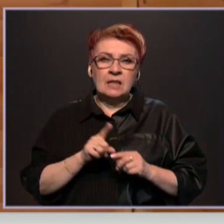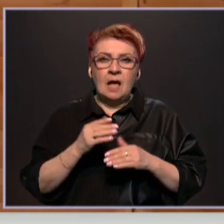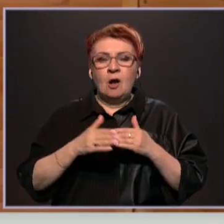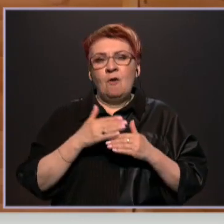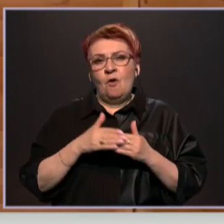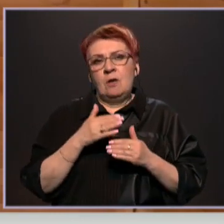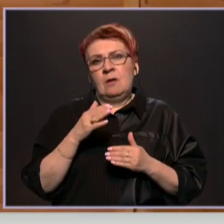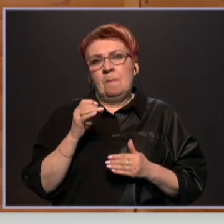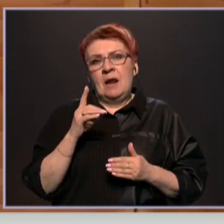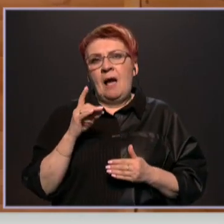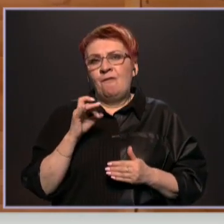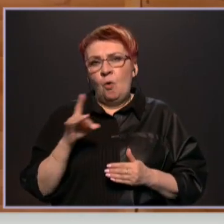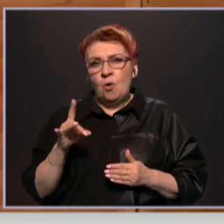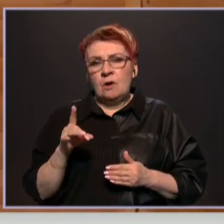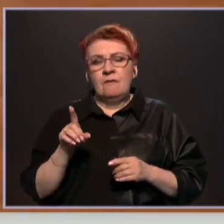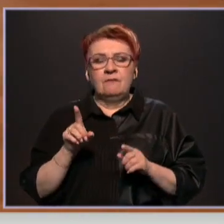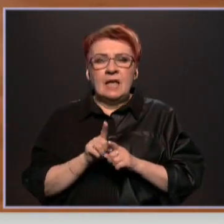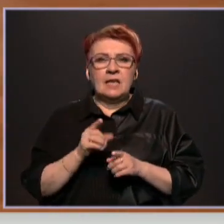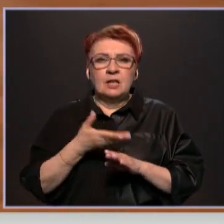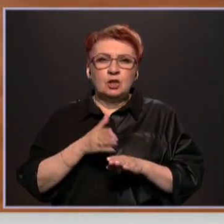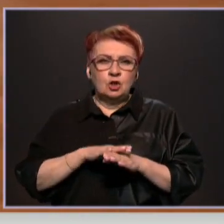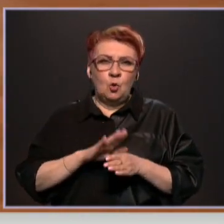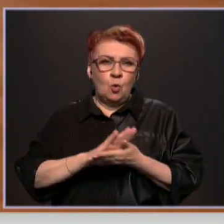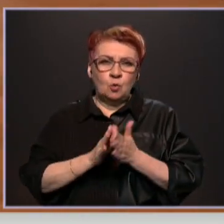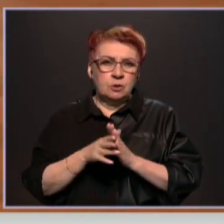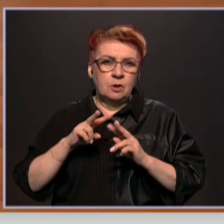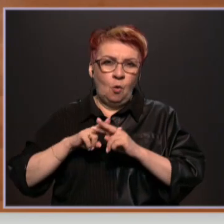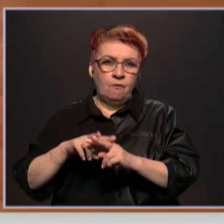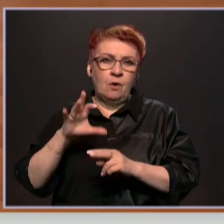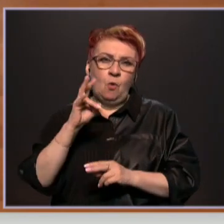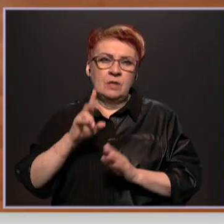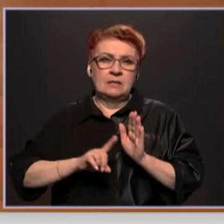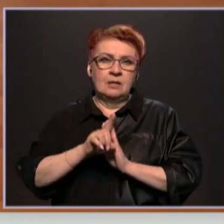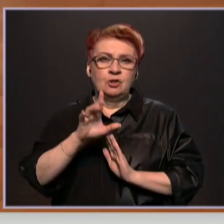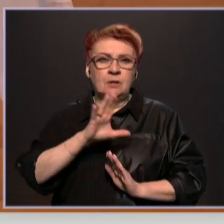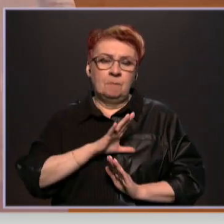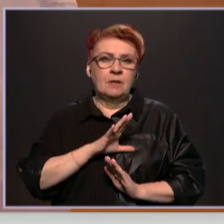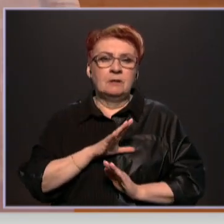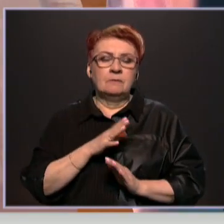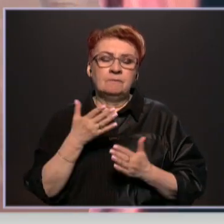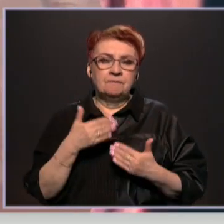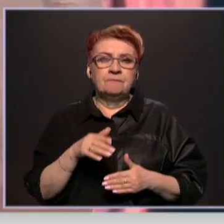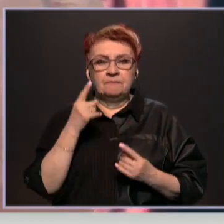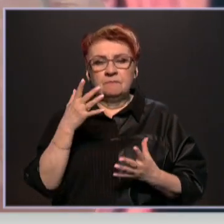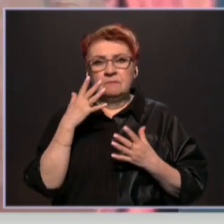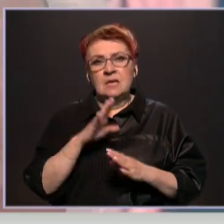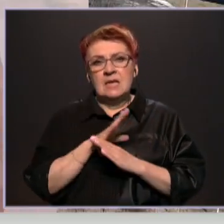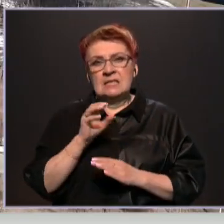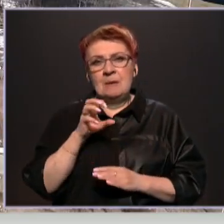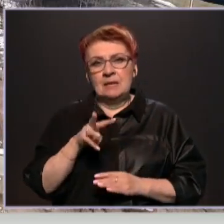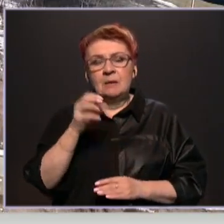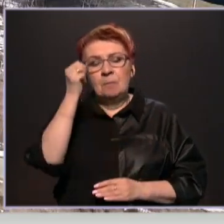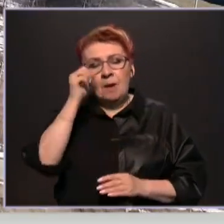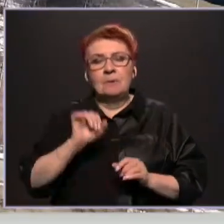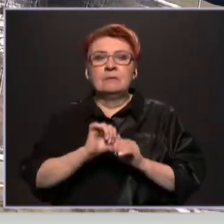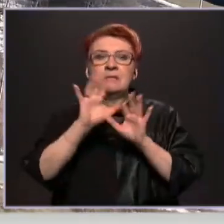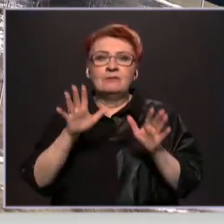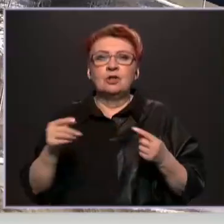таких тяжелых условиях конечно он изначально был смертным для него память священномученика трепетно